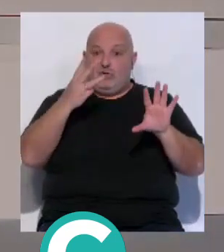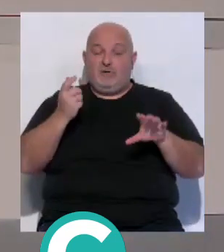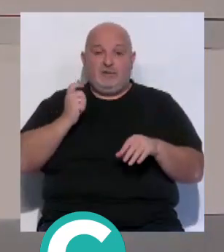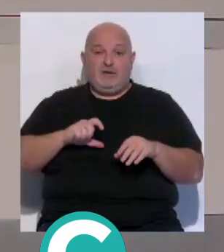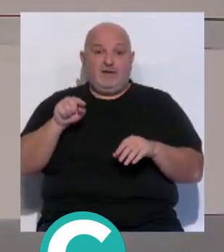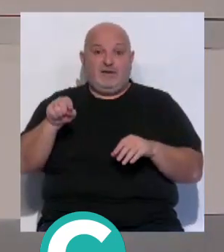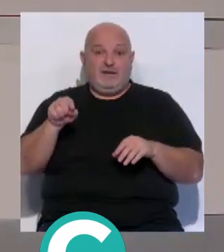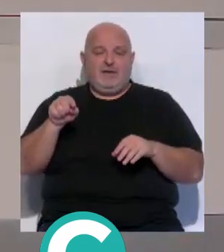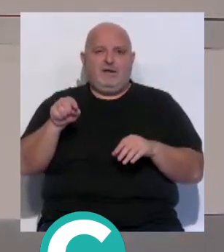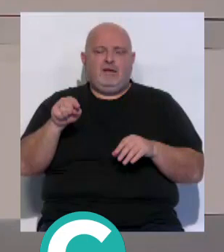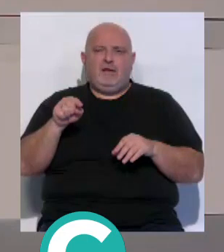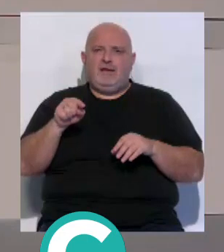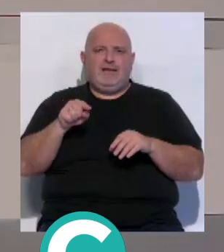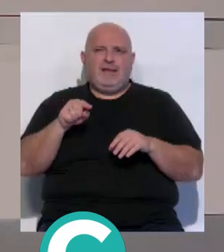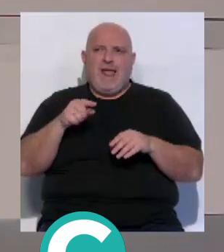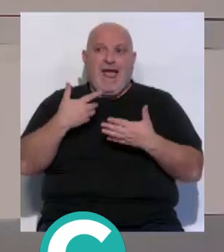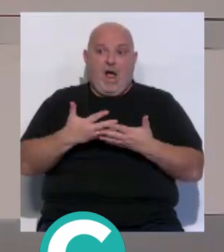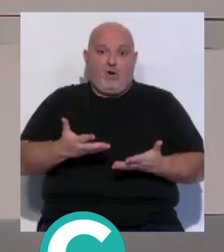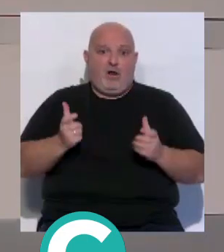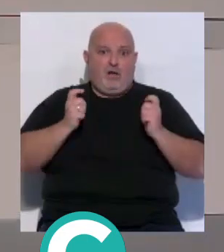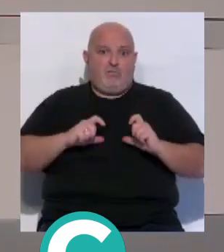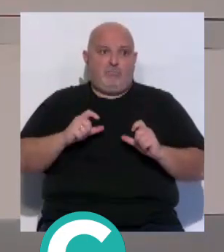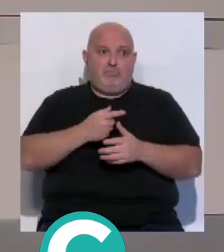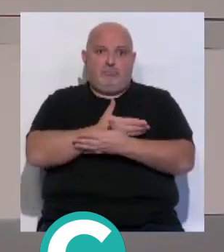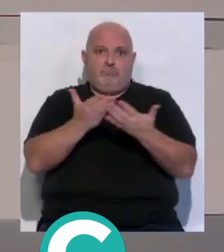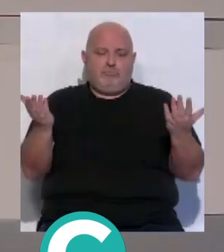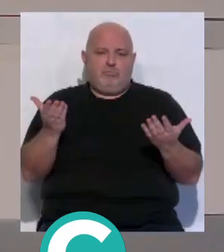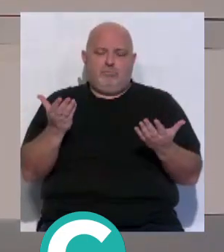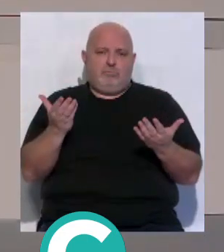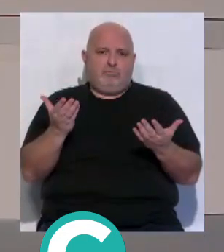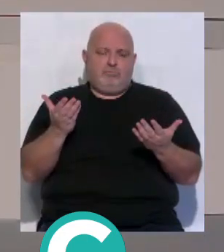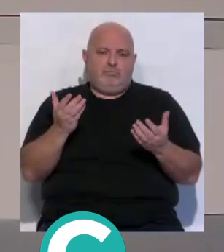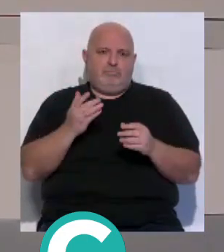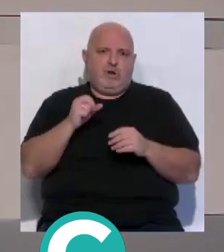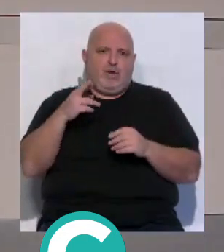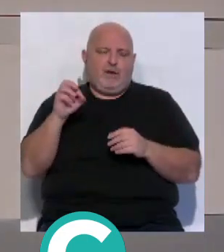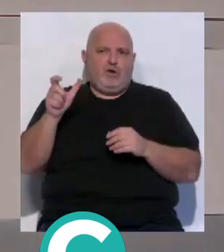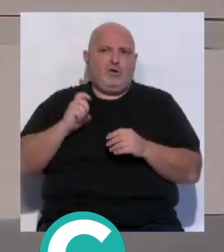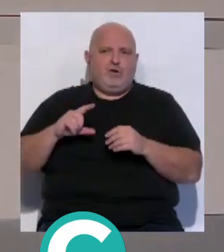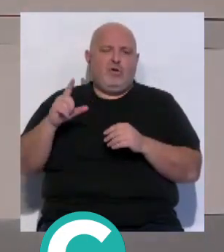división No alcanzaban a lo que el contrato que se le había hecho a Juan Carlos Cordero por una